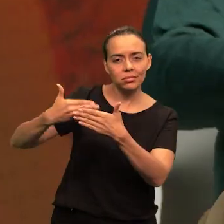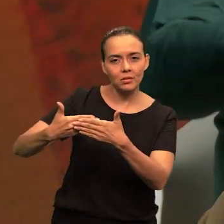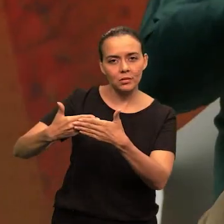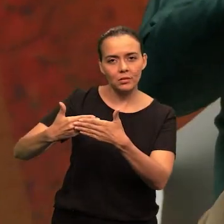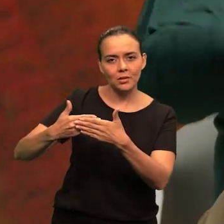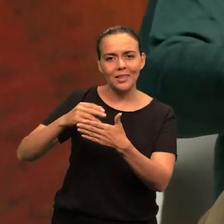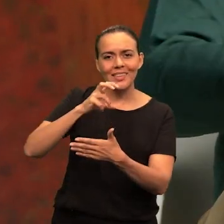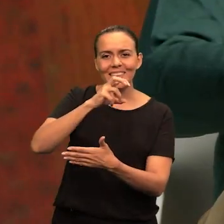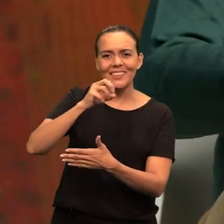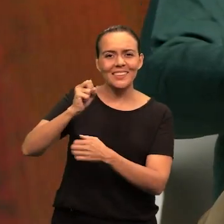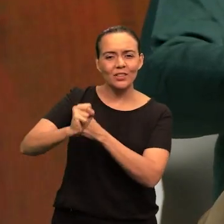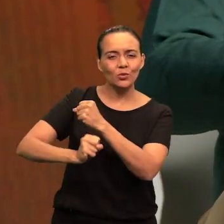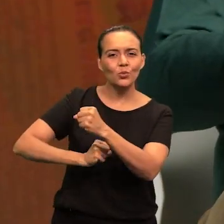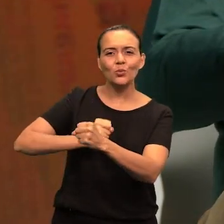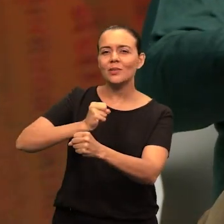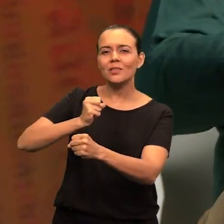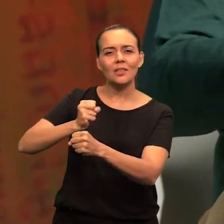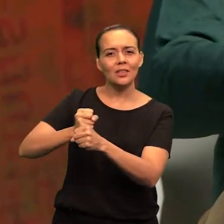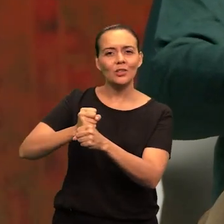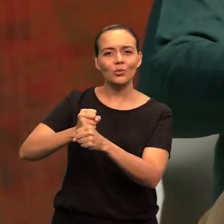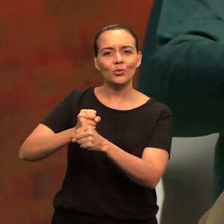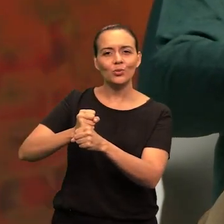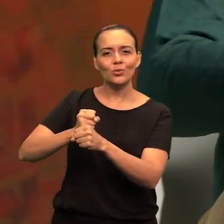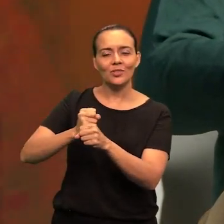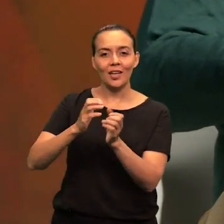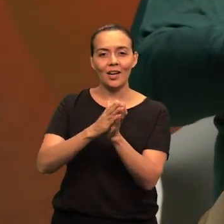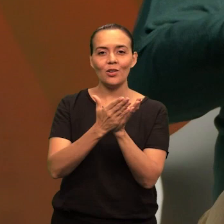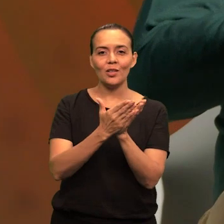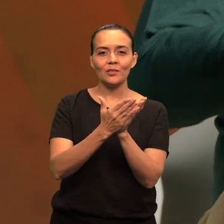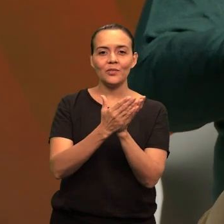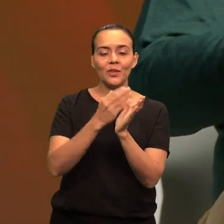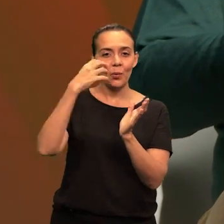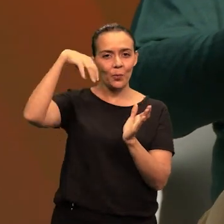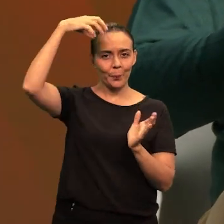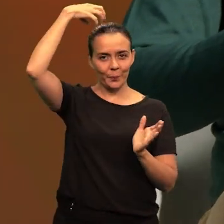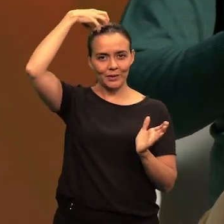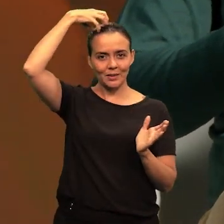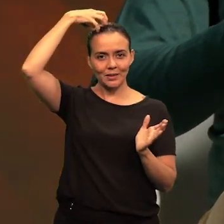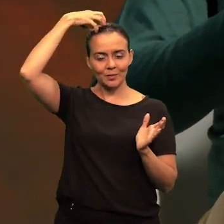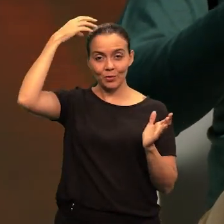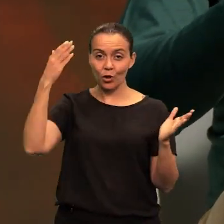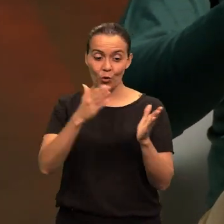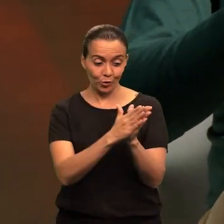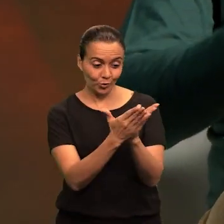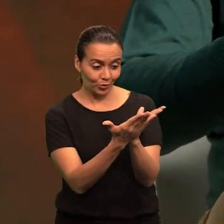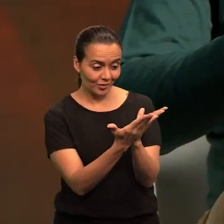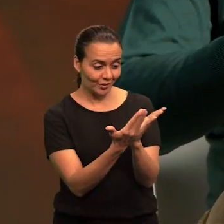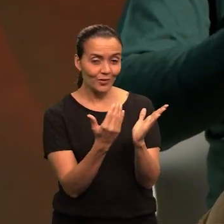São mais de 500 anos da publicação de "O Príncipe", e a obra continua sendo instigante,